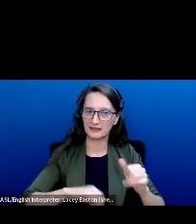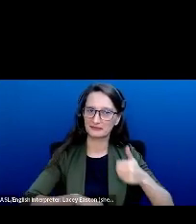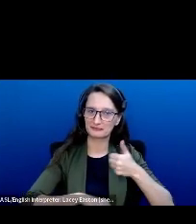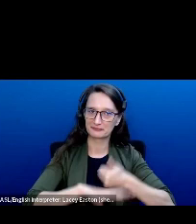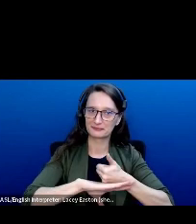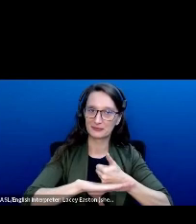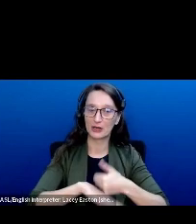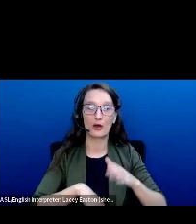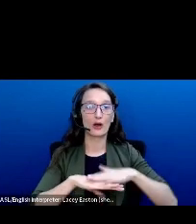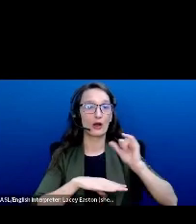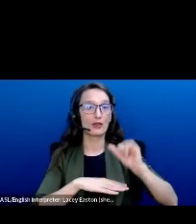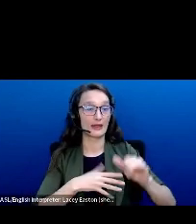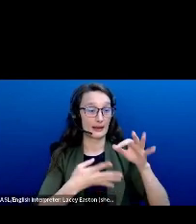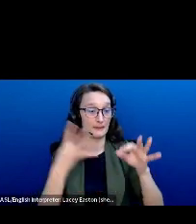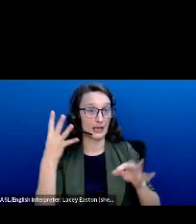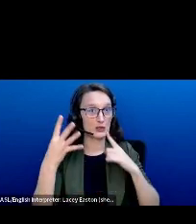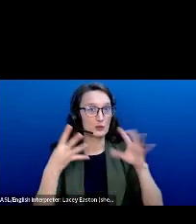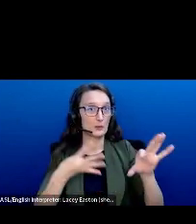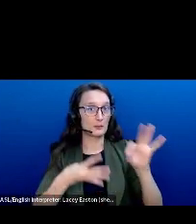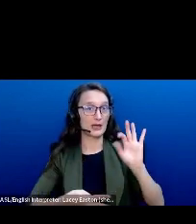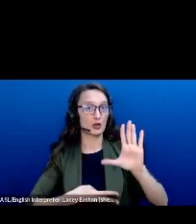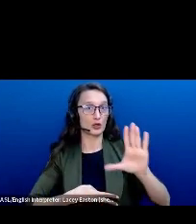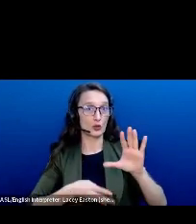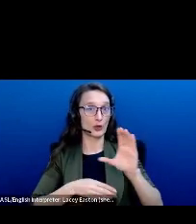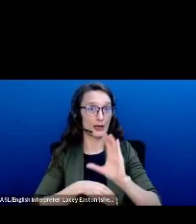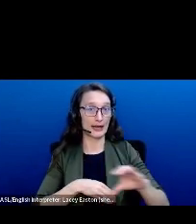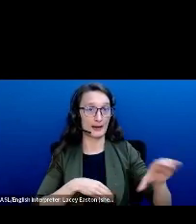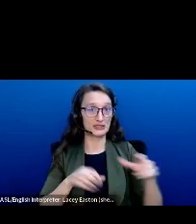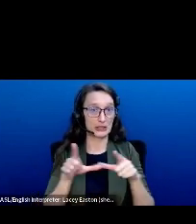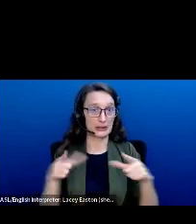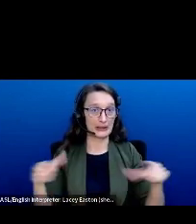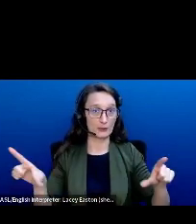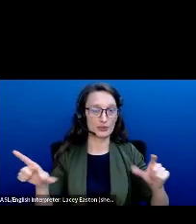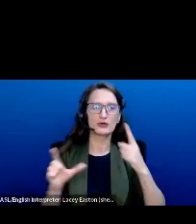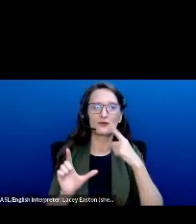idioma de subtítulos. Donde selecciona el idioma que le gustaría que se muestre los subtítulos,